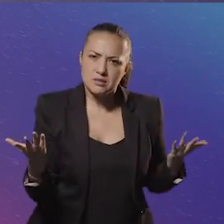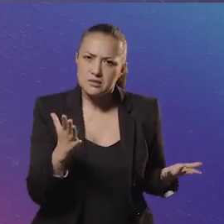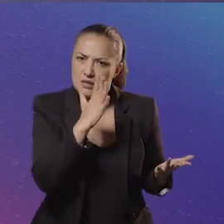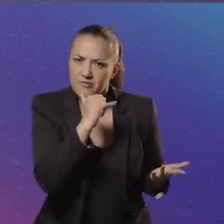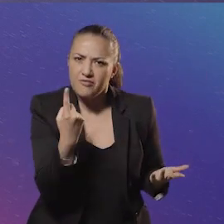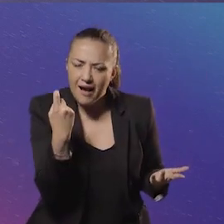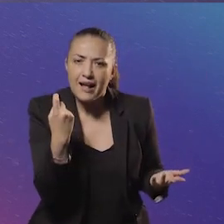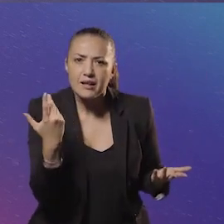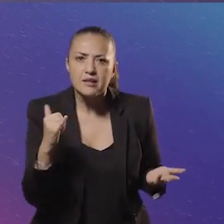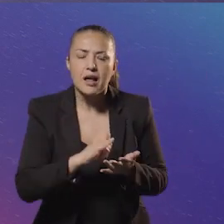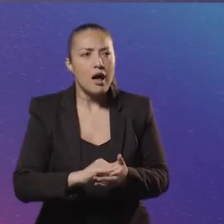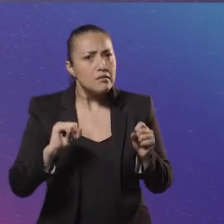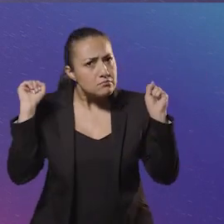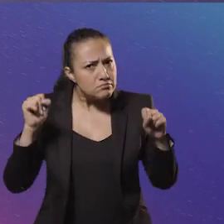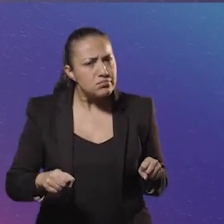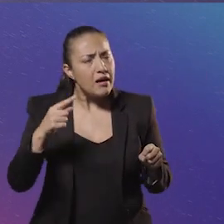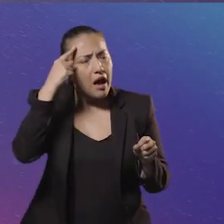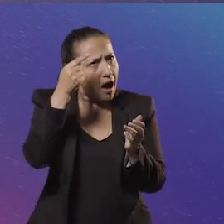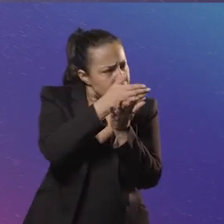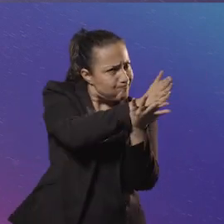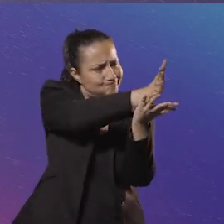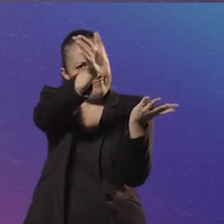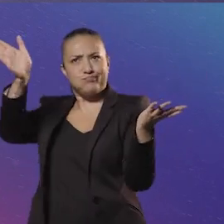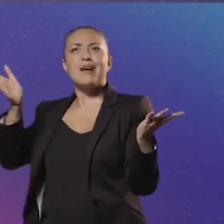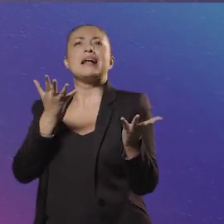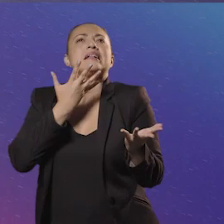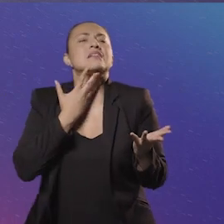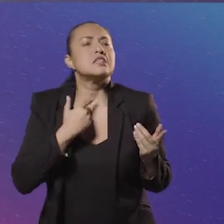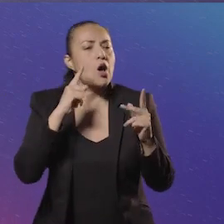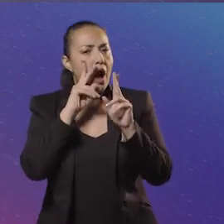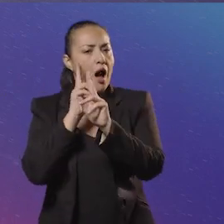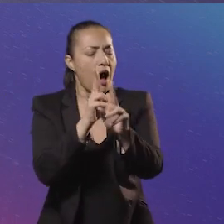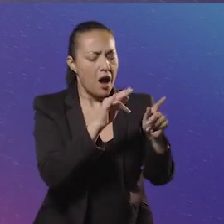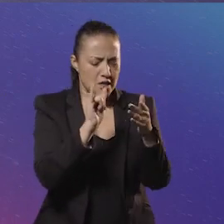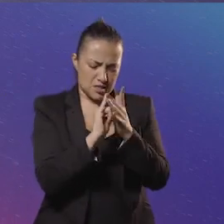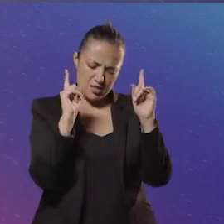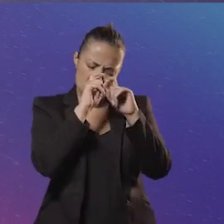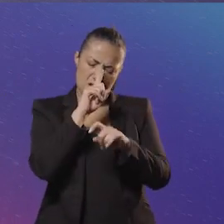ampliar este rango del deseo y reconocer, digamos, hacernos estas preguntas de